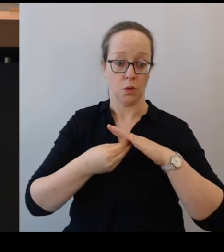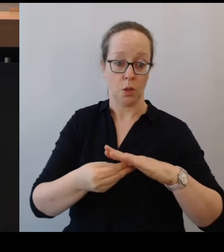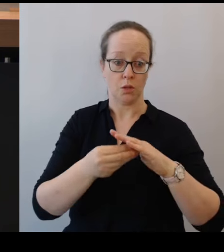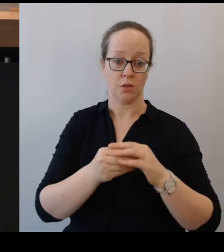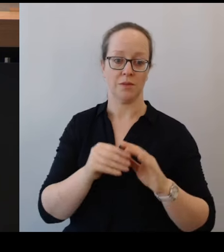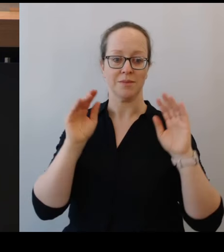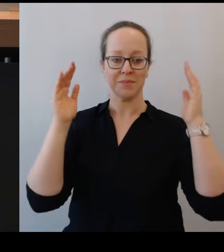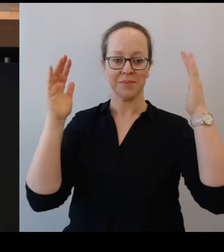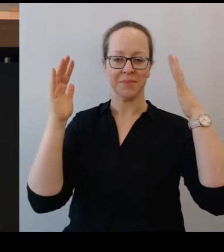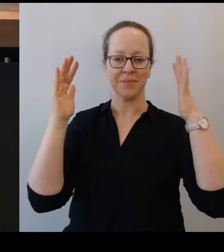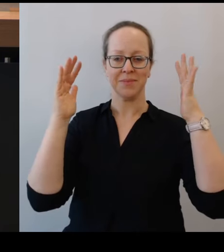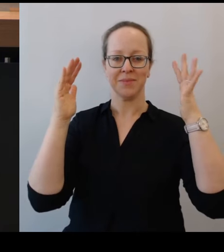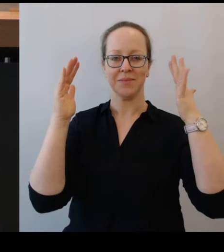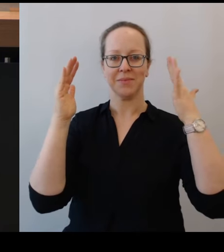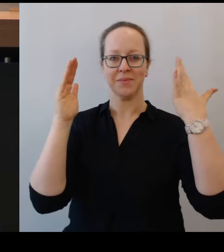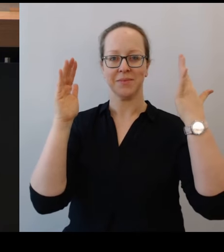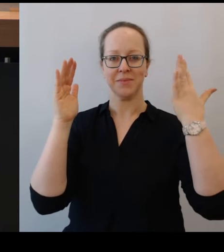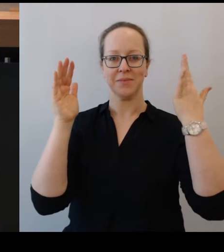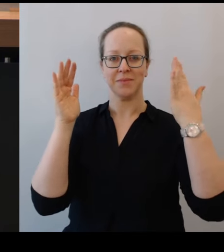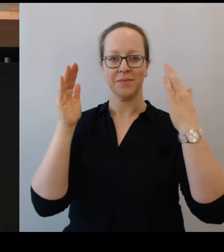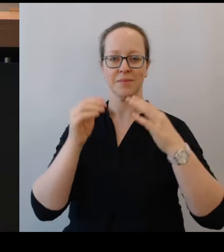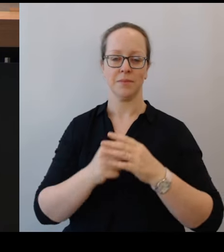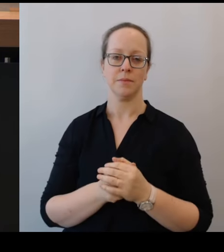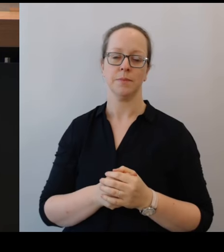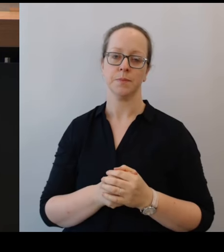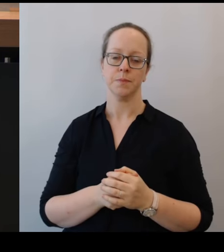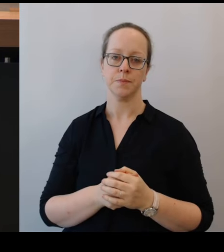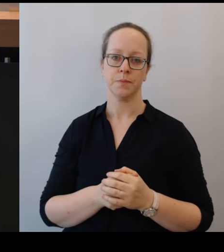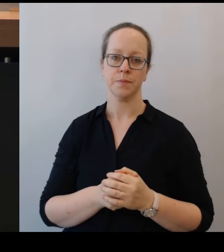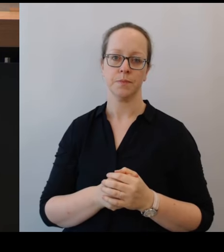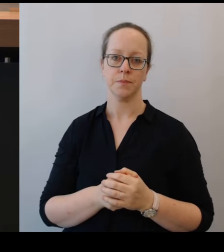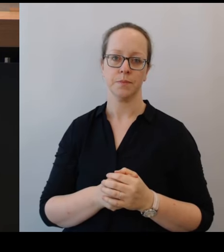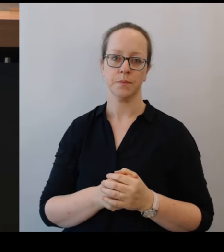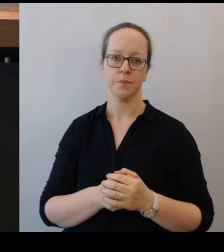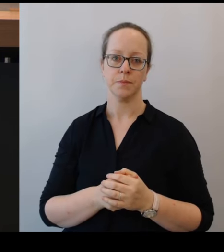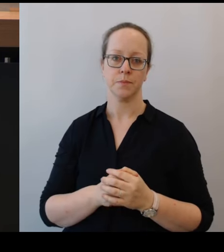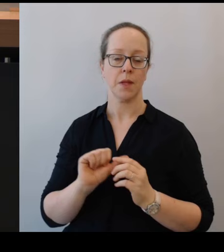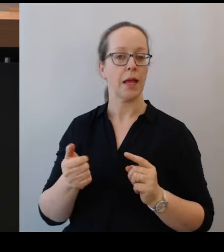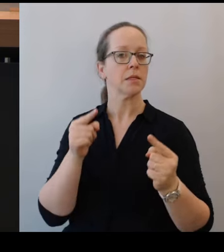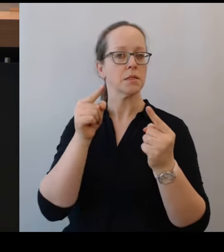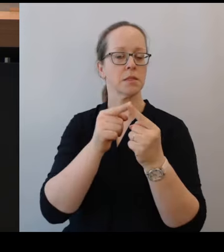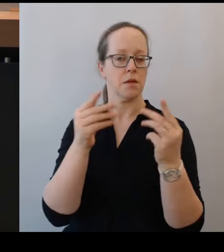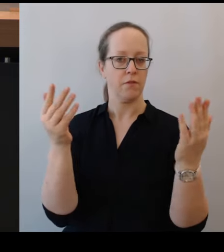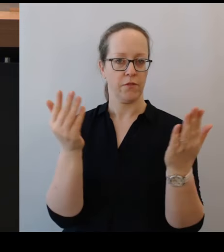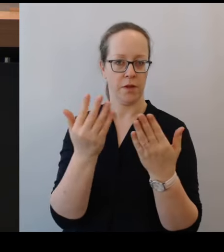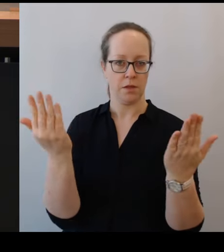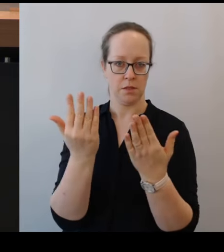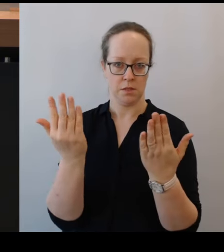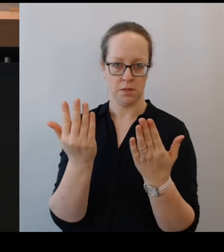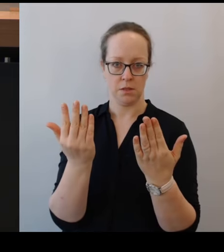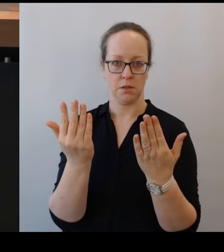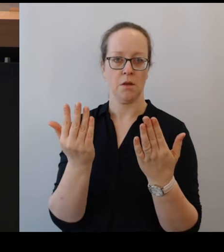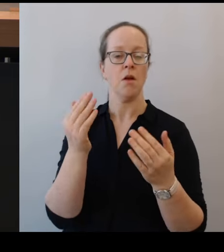In erster Linie soll das Azubiwerk Auszubildenden günstige Wohnheimplätze anbieten, ihnen Beratungsangebote zur Sicherung ihrer